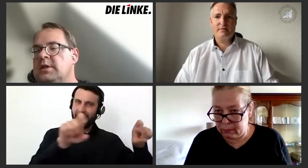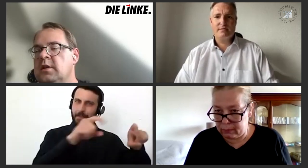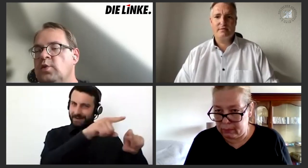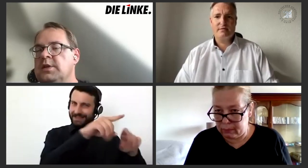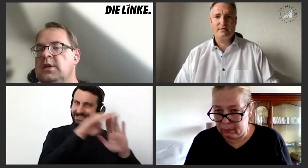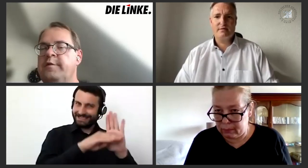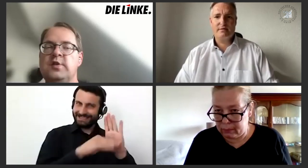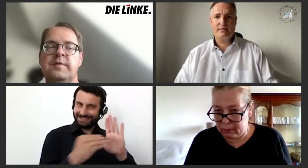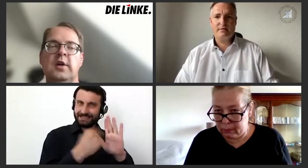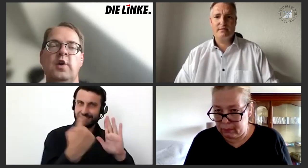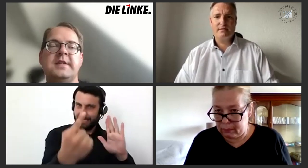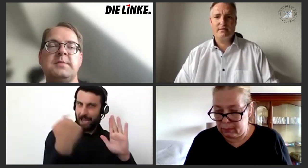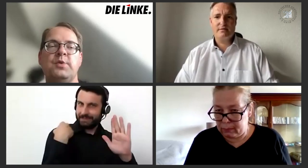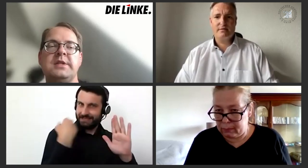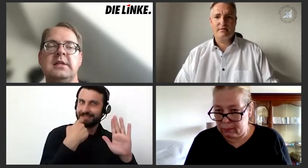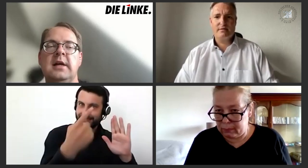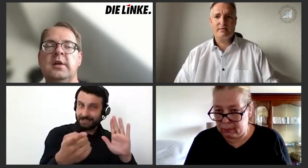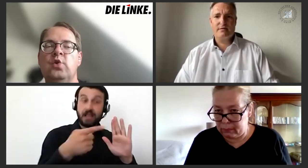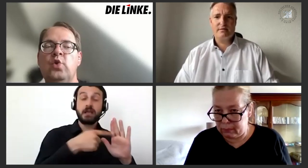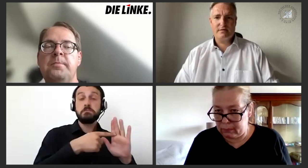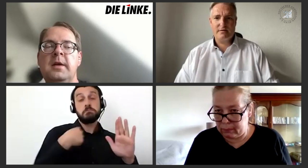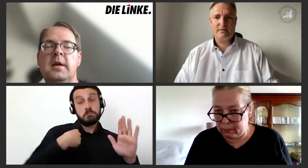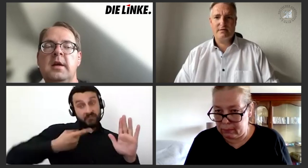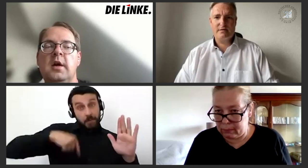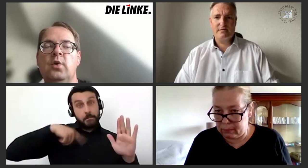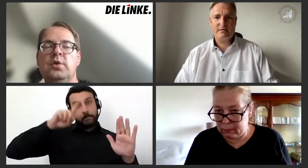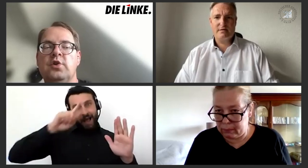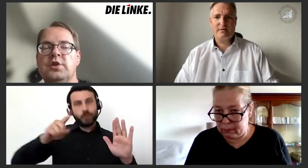die sie angesprochen haben, muss nach unserer Auffassung wieder auf 6 Prozent angehoben